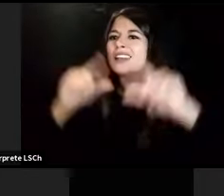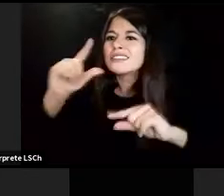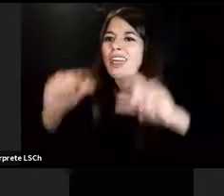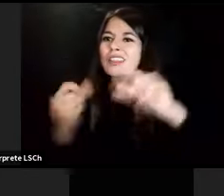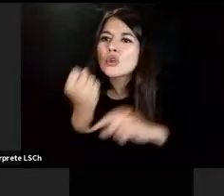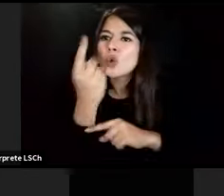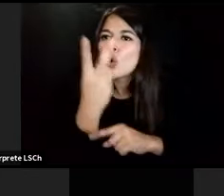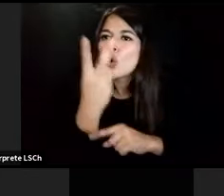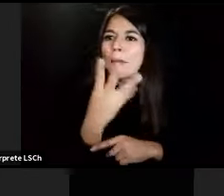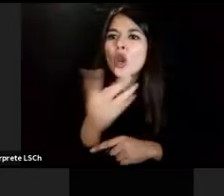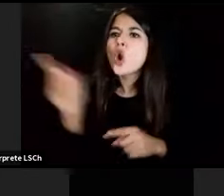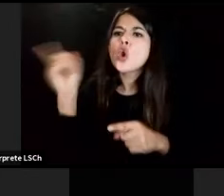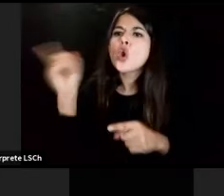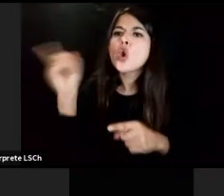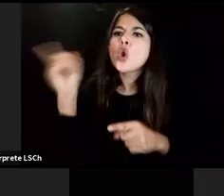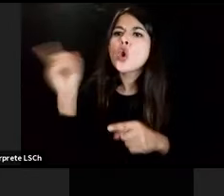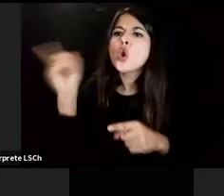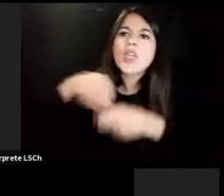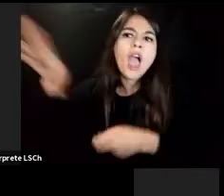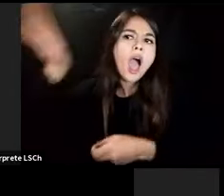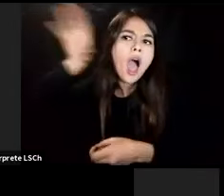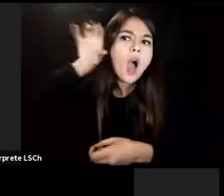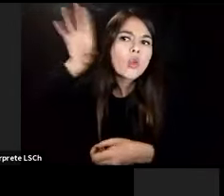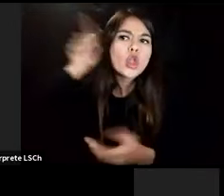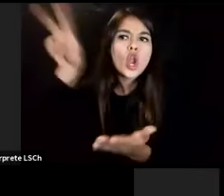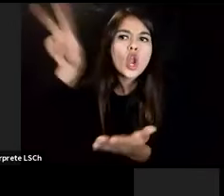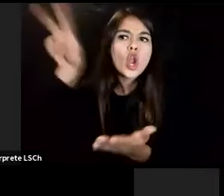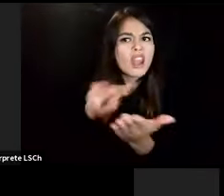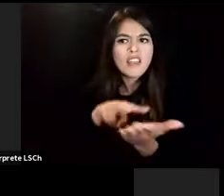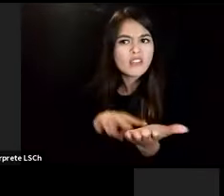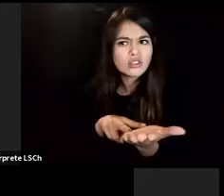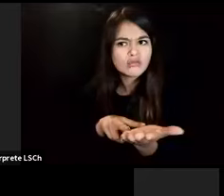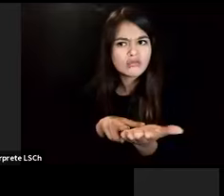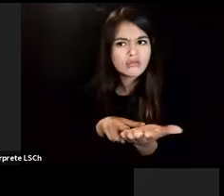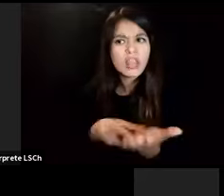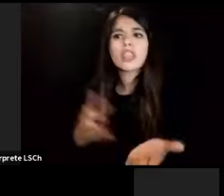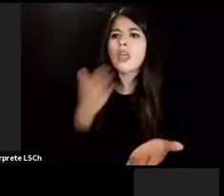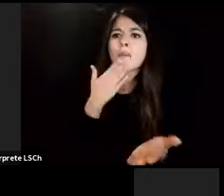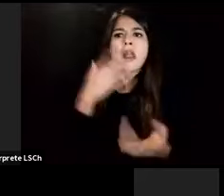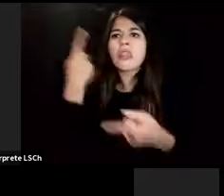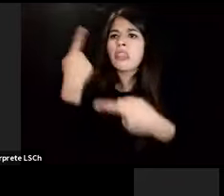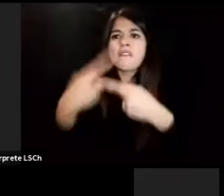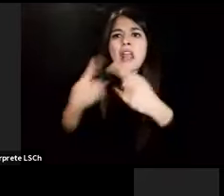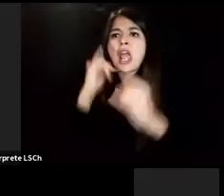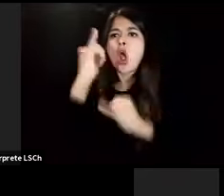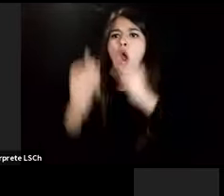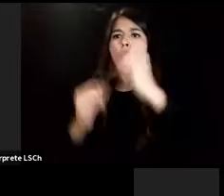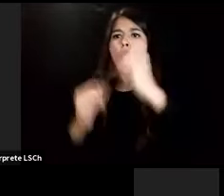mucha gente, y también distintos textos en formato electrónico a los que se enfrentan por ejemplo mis estudiantes,